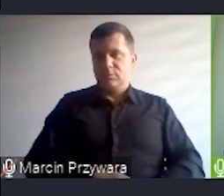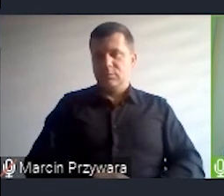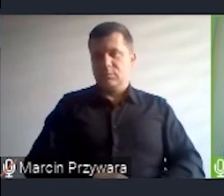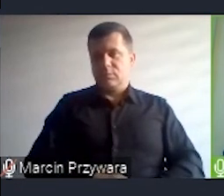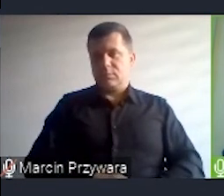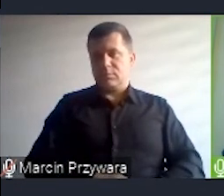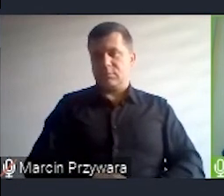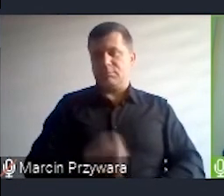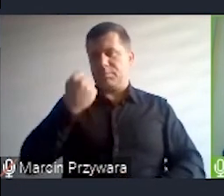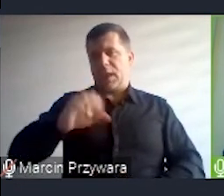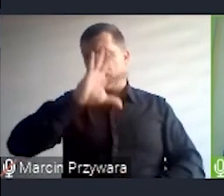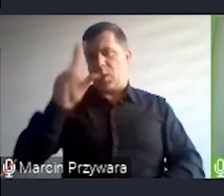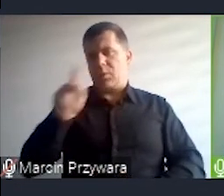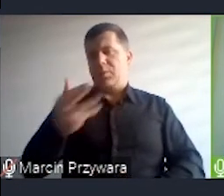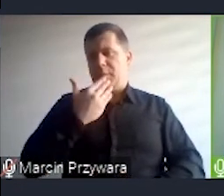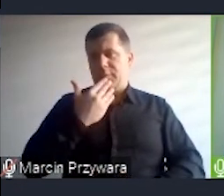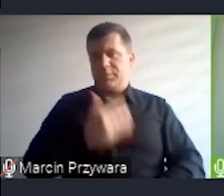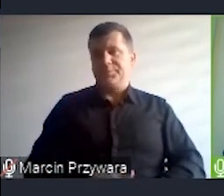Bardzo ładnie to sformułowali. Właśnie.